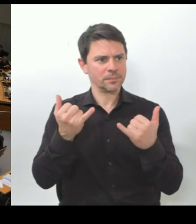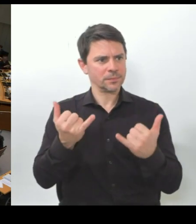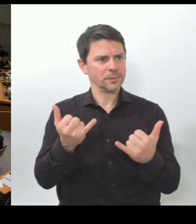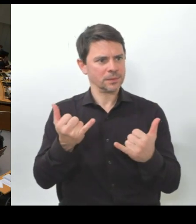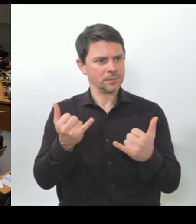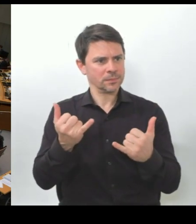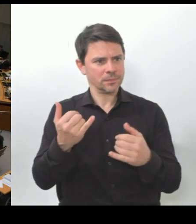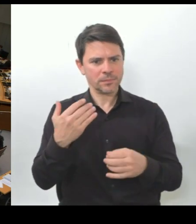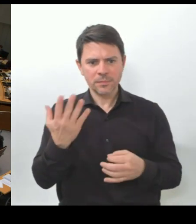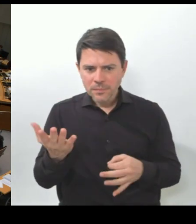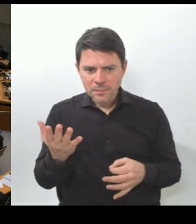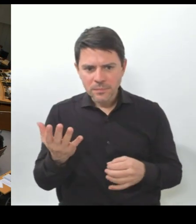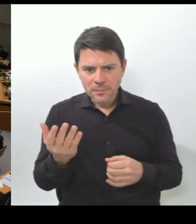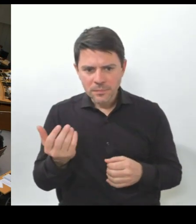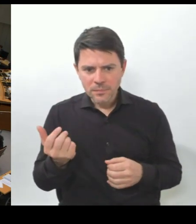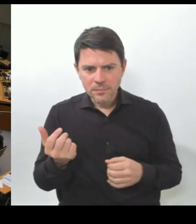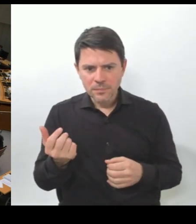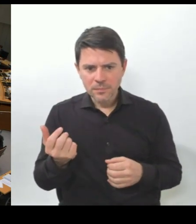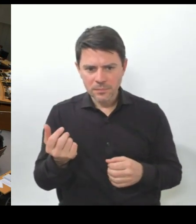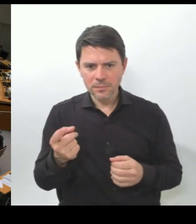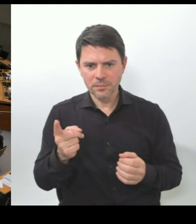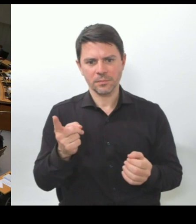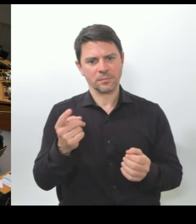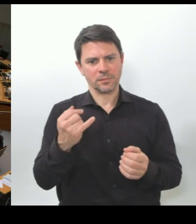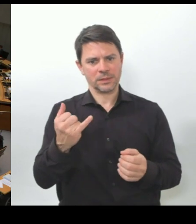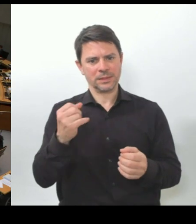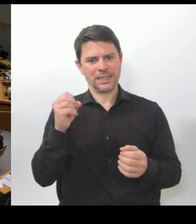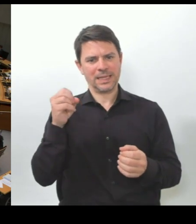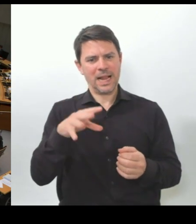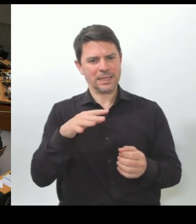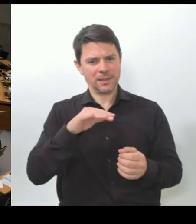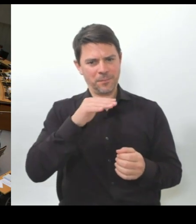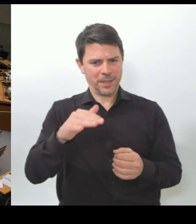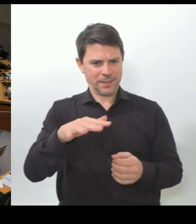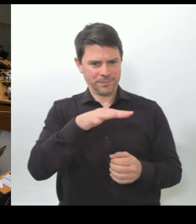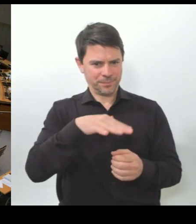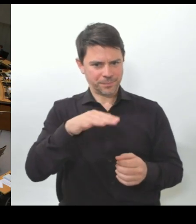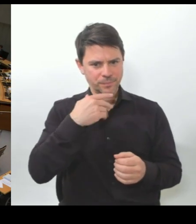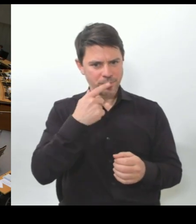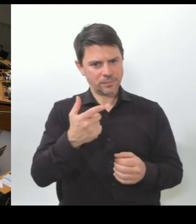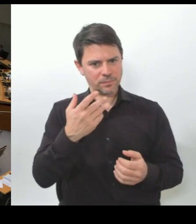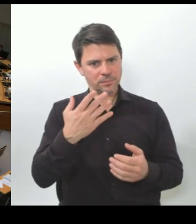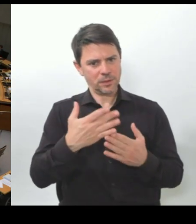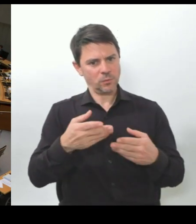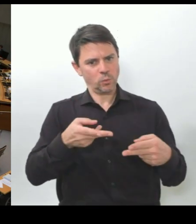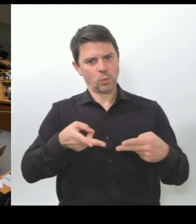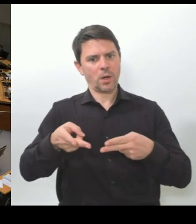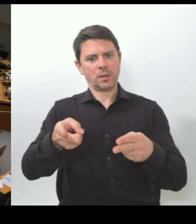er kaputt gemacht hätte. Und sie haben damals zu Recht die Planung gestoppt und mit dem Planungsbeirat auf neue Füße gestellt.